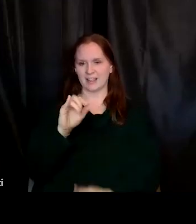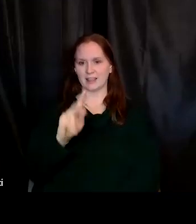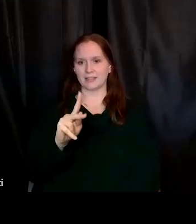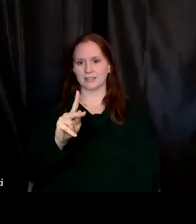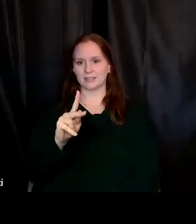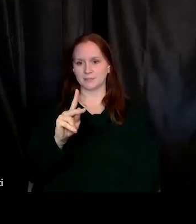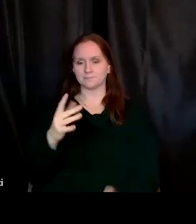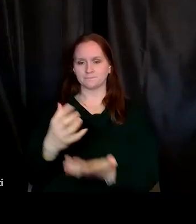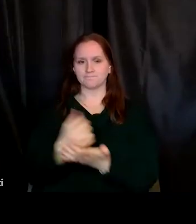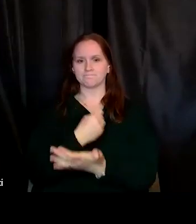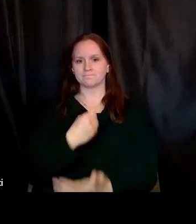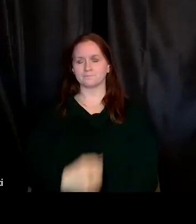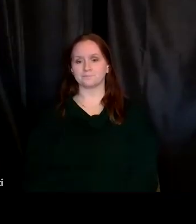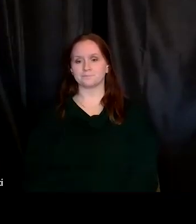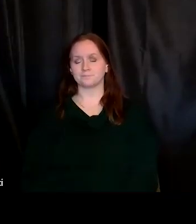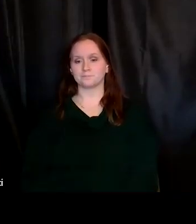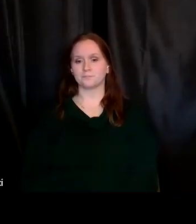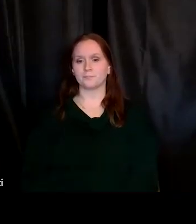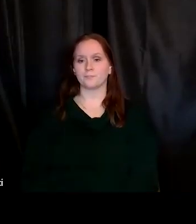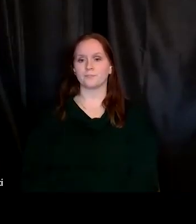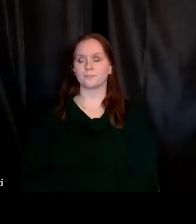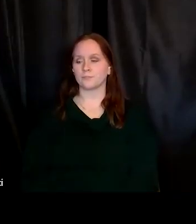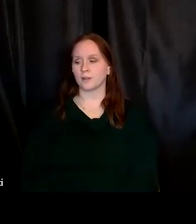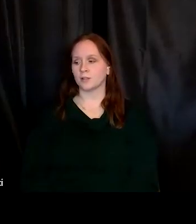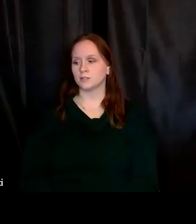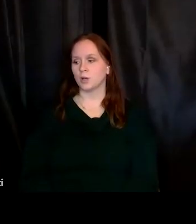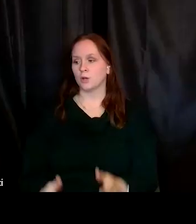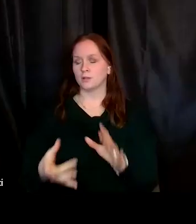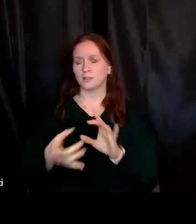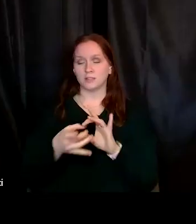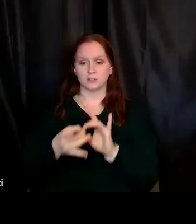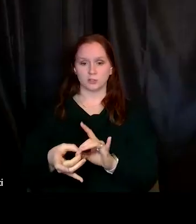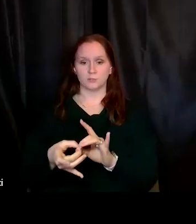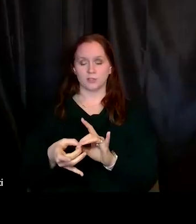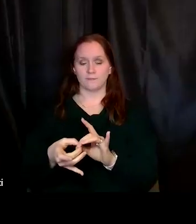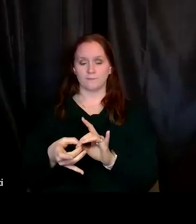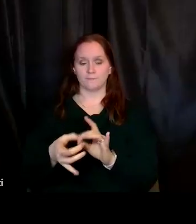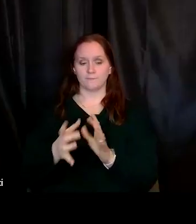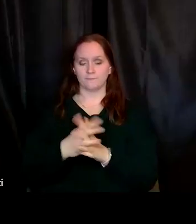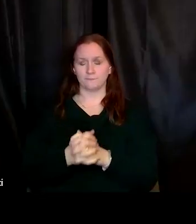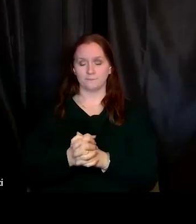para ayudarles a comprender y tratar de desarrollar algo que funcione para ambos equipos.